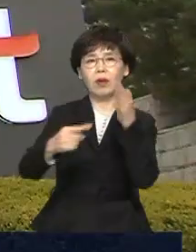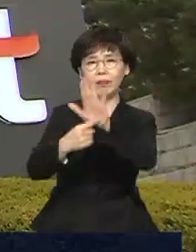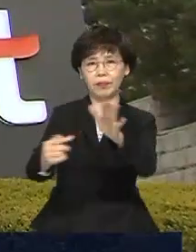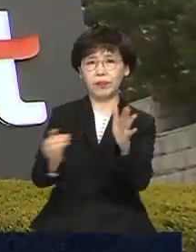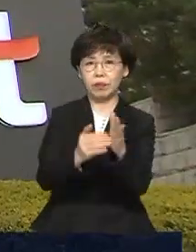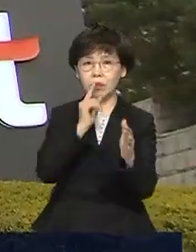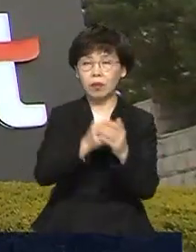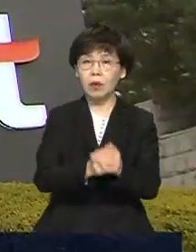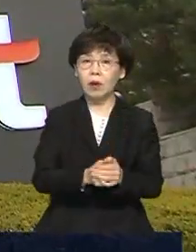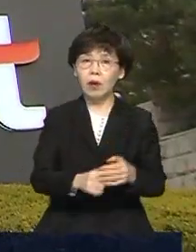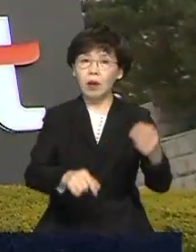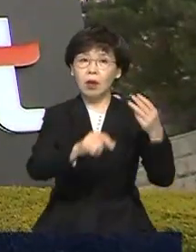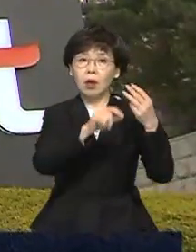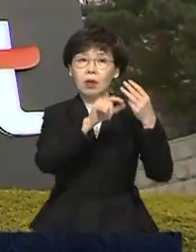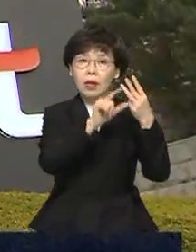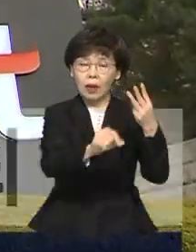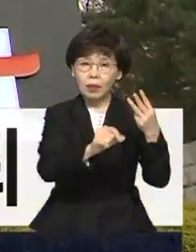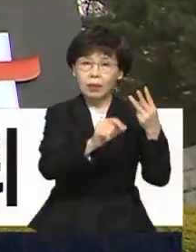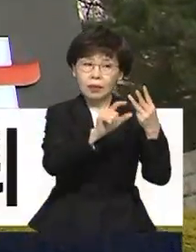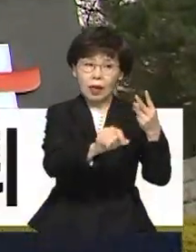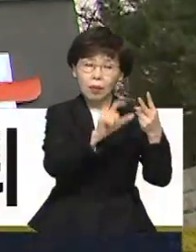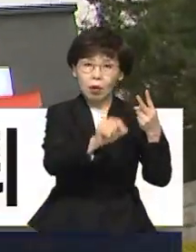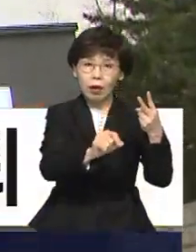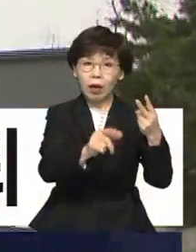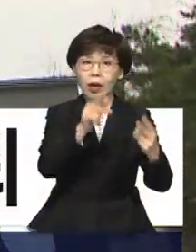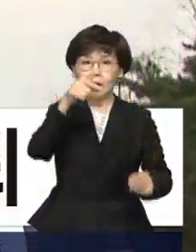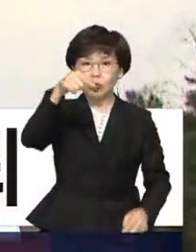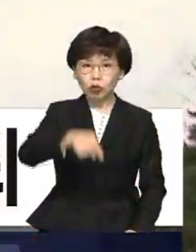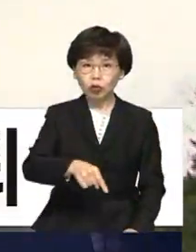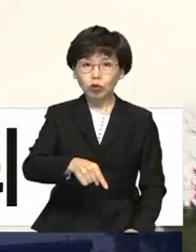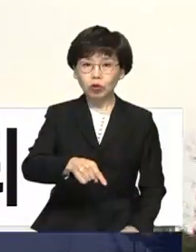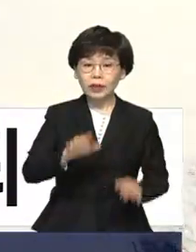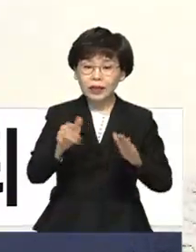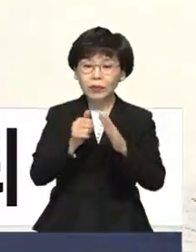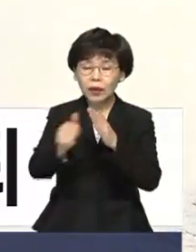지난달 구연모 현 KT가 연임을 포기한